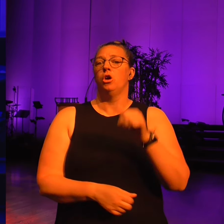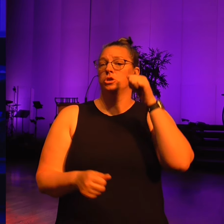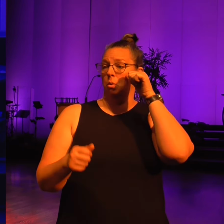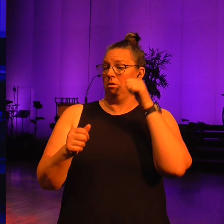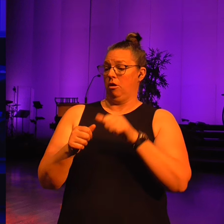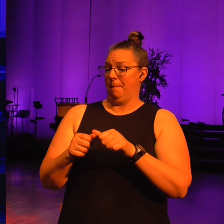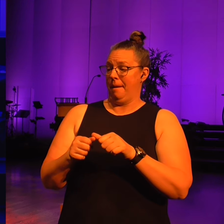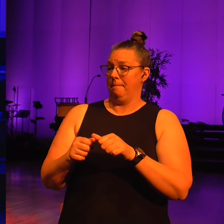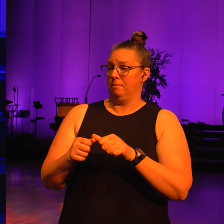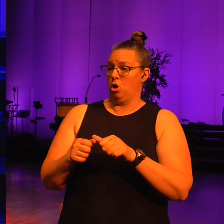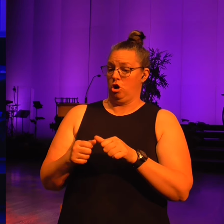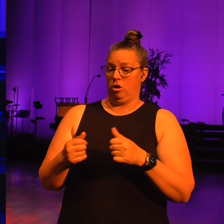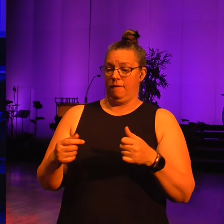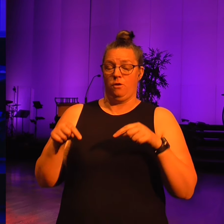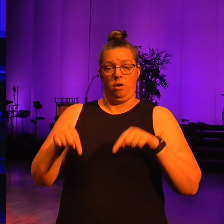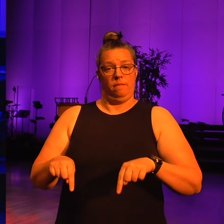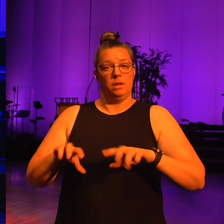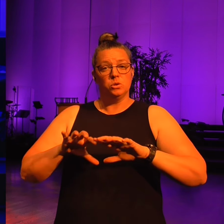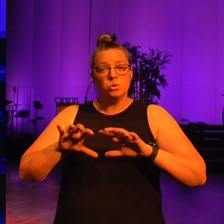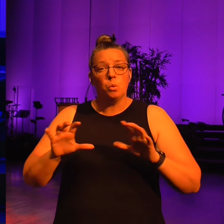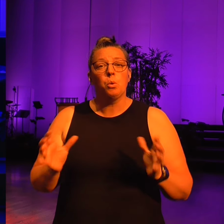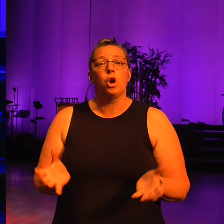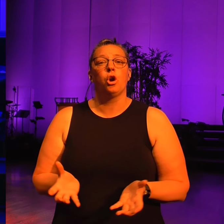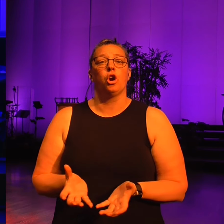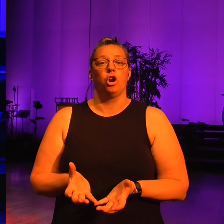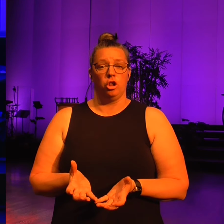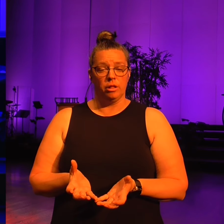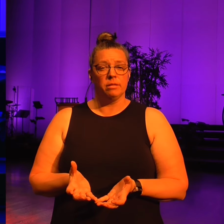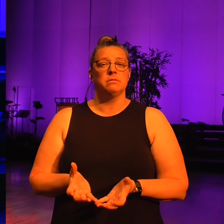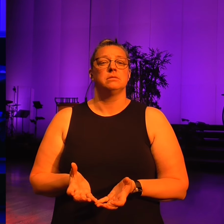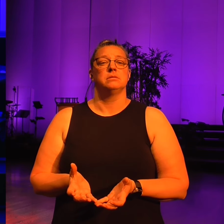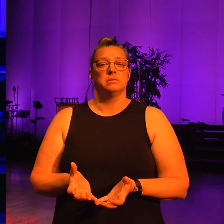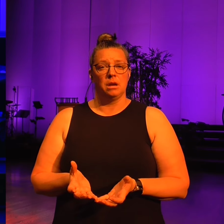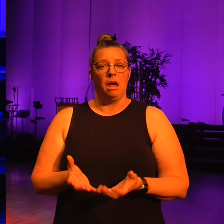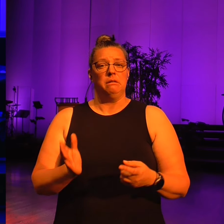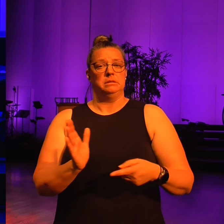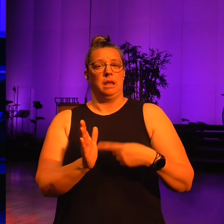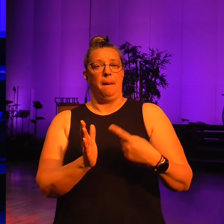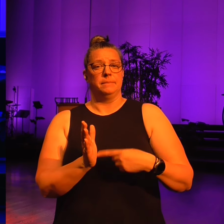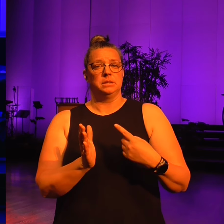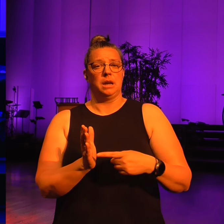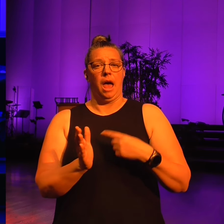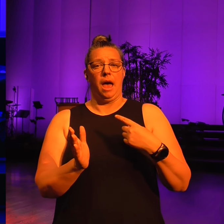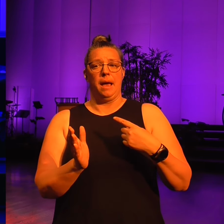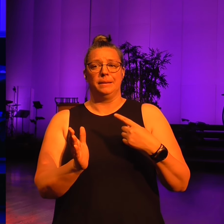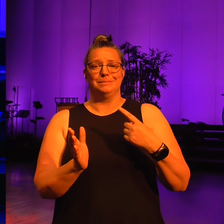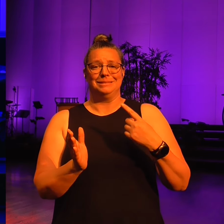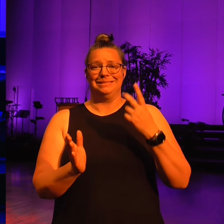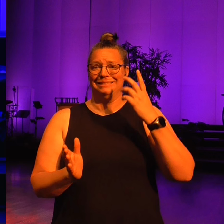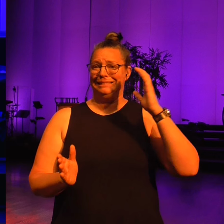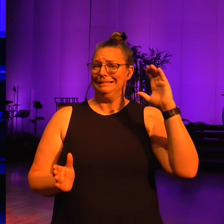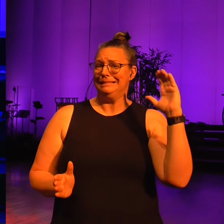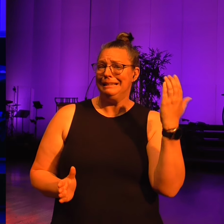que para este mundo, este mundo que a veces parece que está girando fuera de control